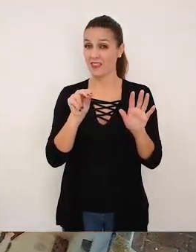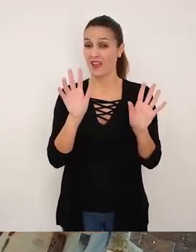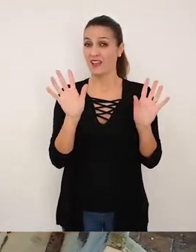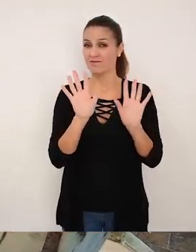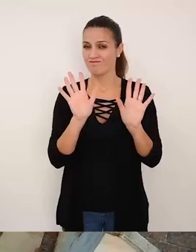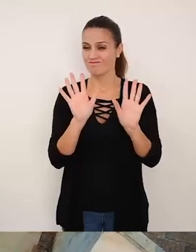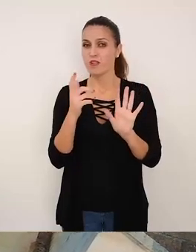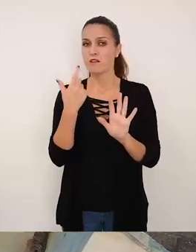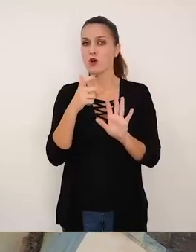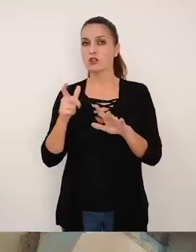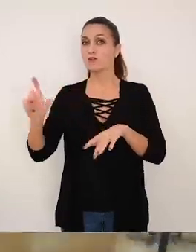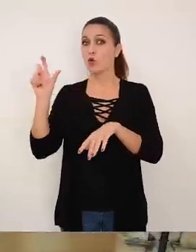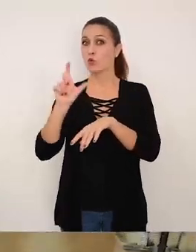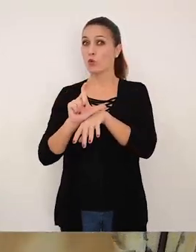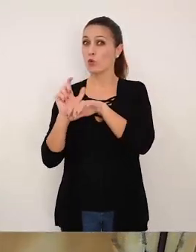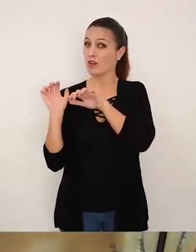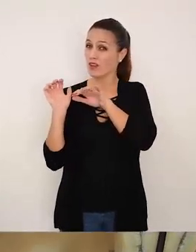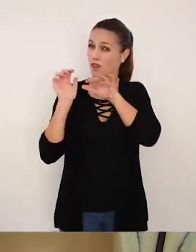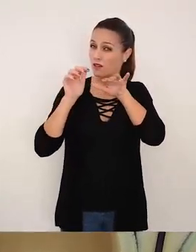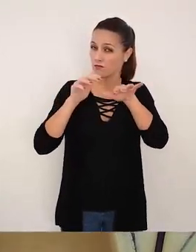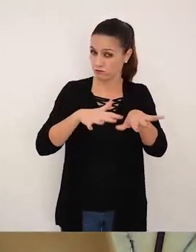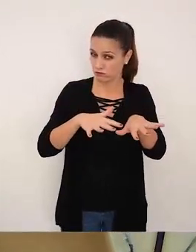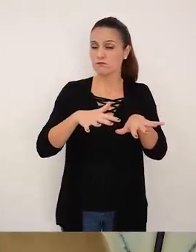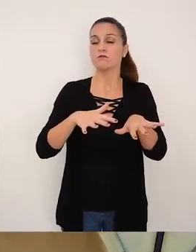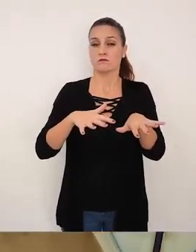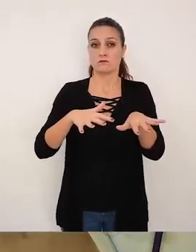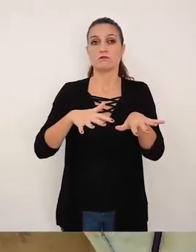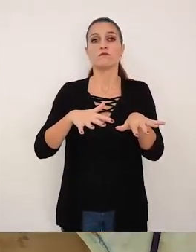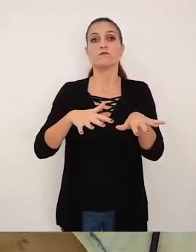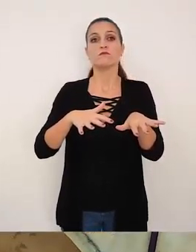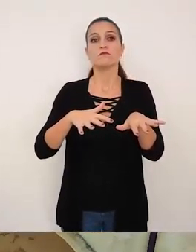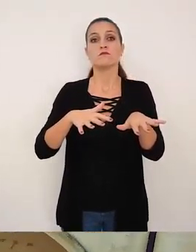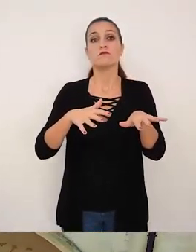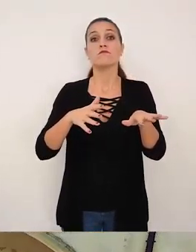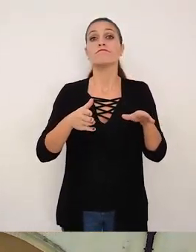in conseguenza dell’aggressione turco-ottomana di Otranto e dei feudi salentini circostanti,